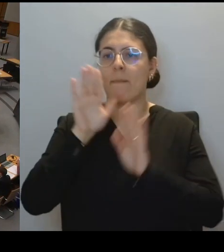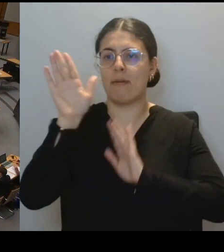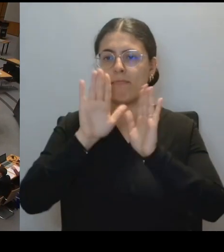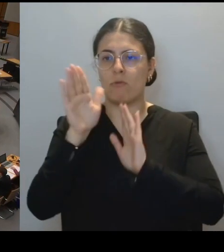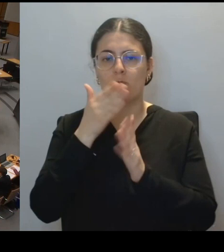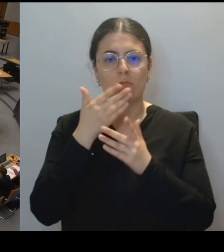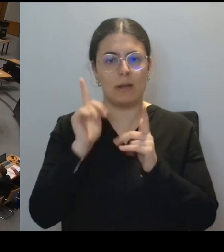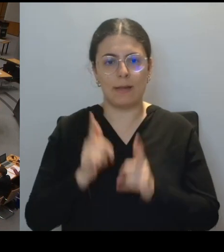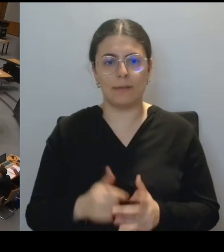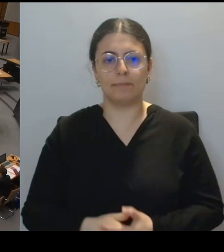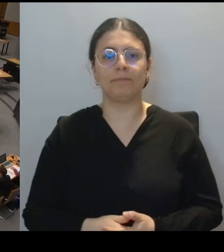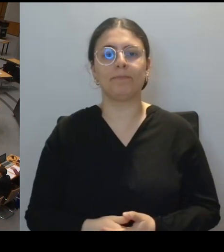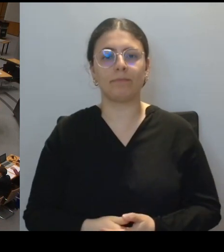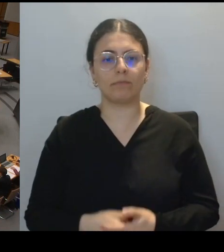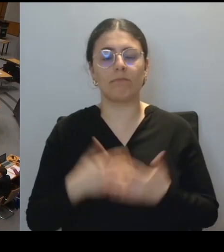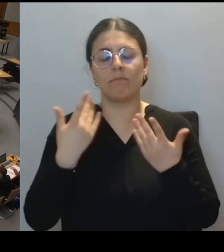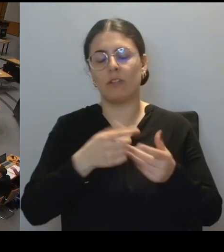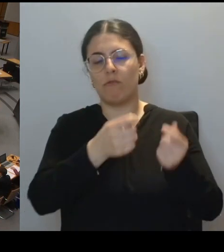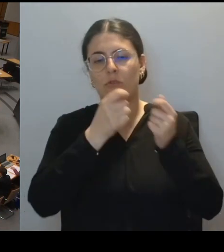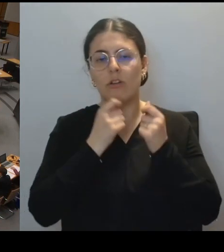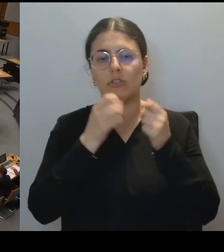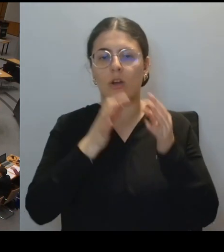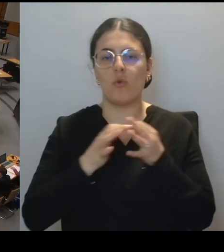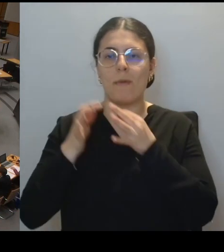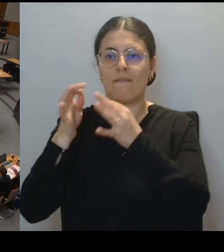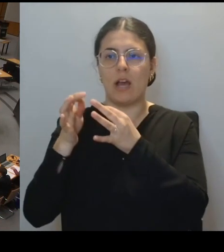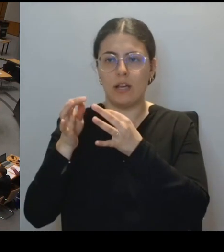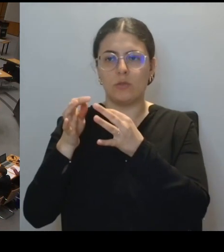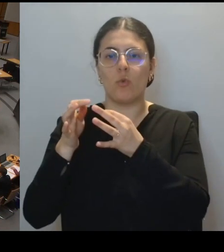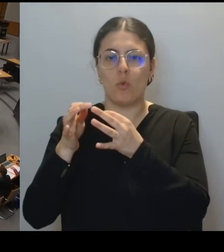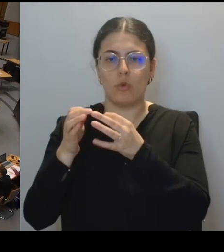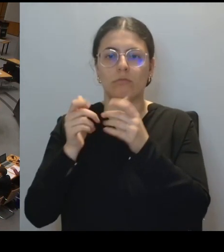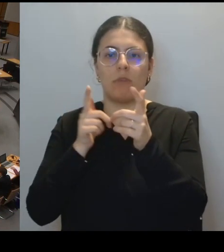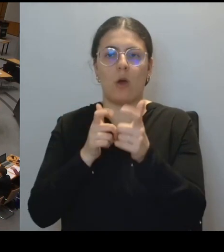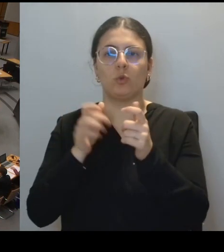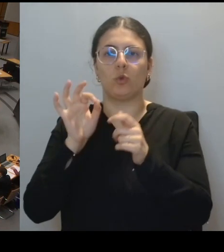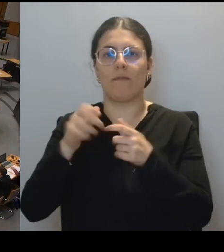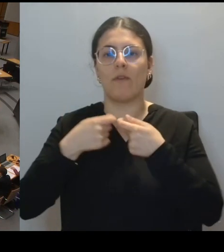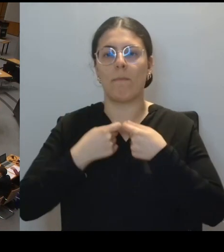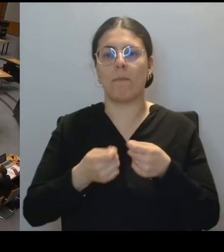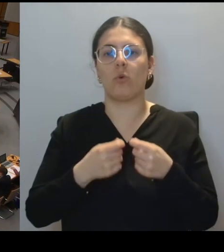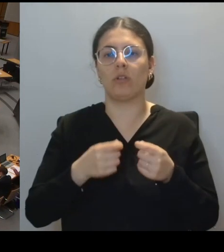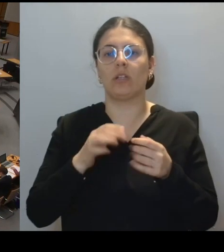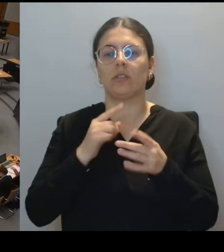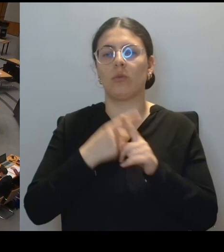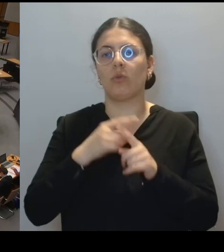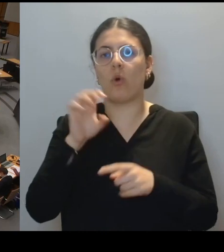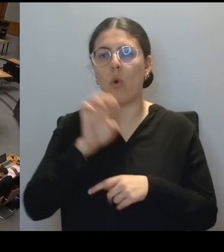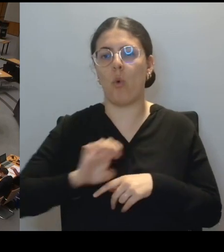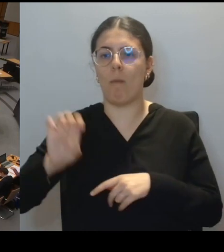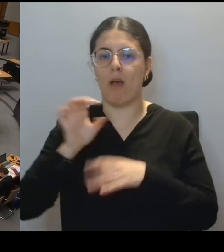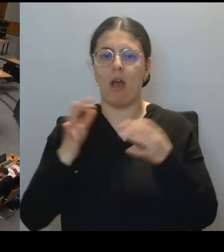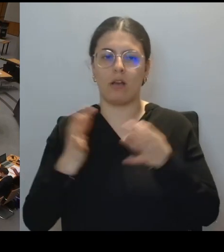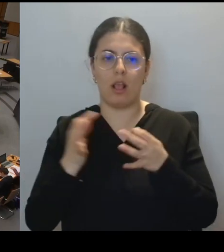an den Ausschuss für Bundes und Europaangelegenheiten, Medien sowie Mitberatend an den Ausschuss für Wirtschaft, Energie und Betriebe.